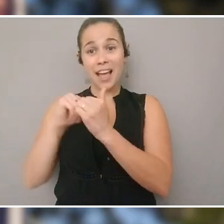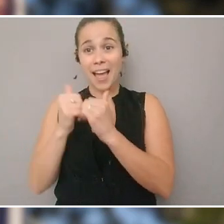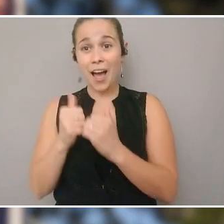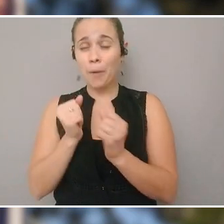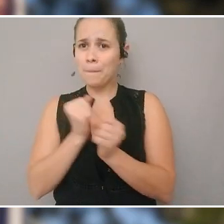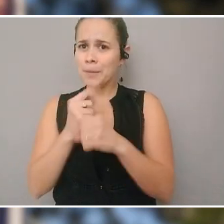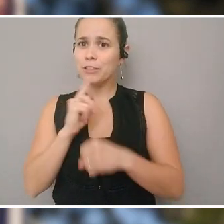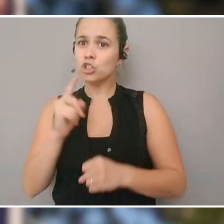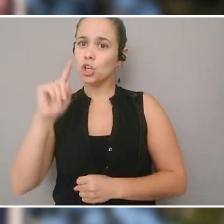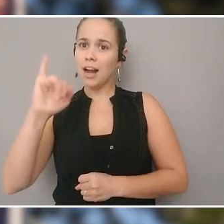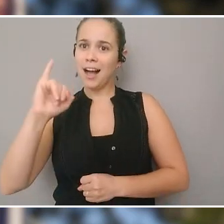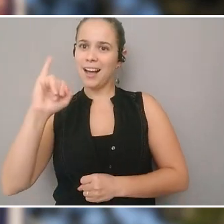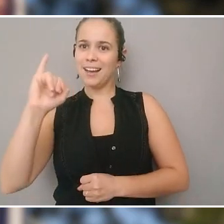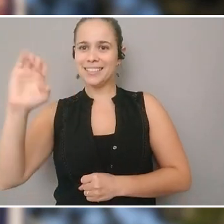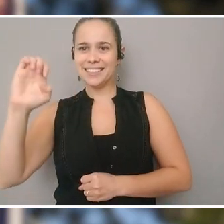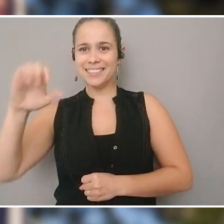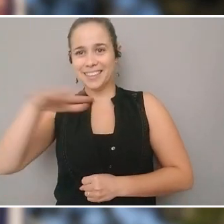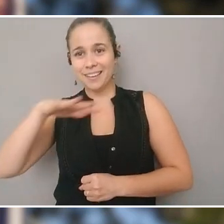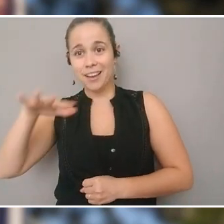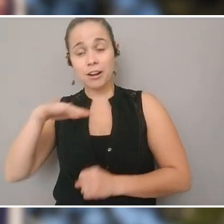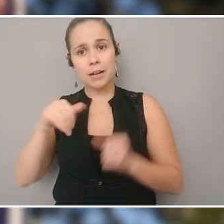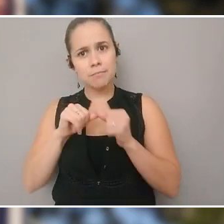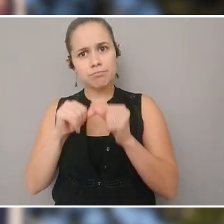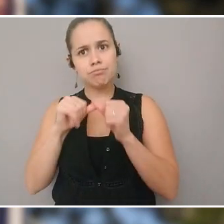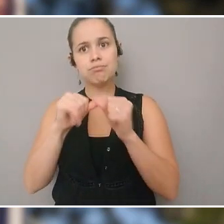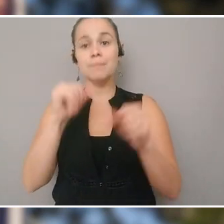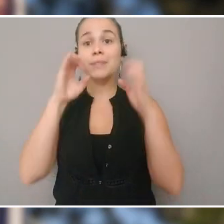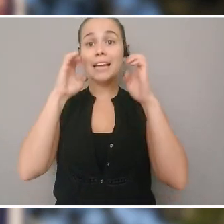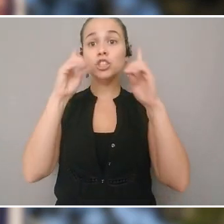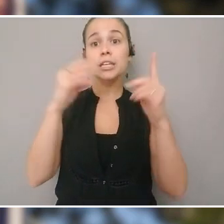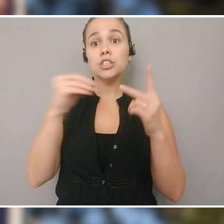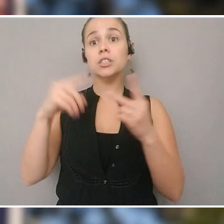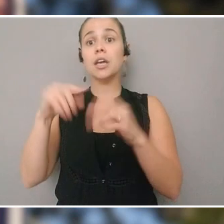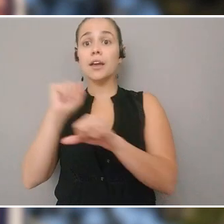educación y oportunidades de trabajo para